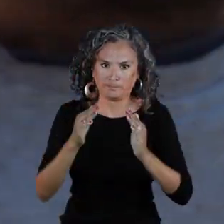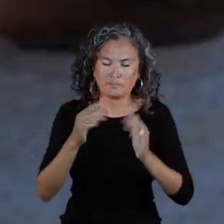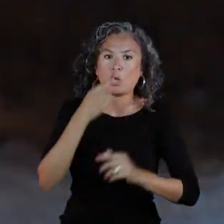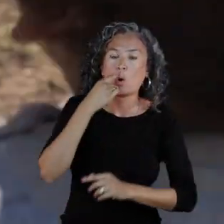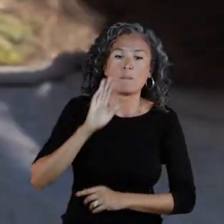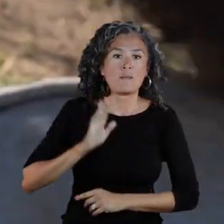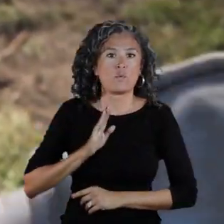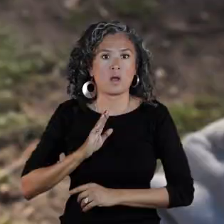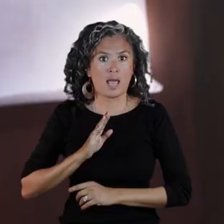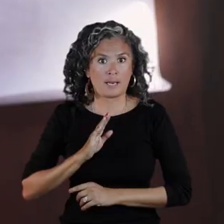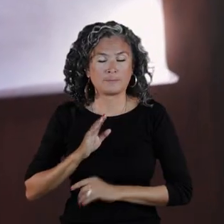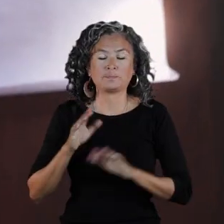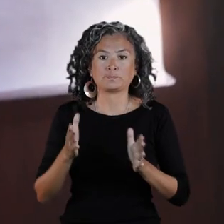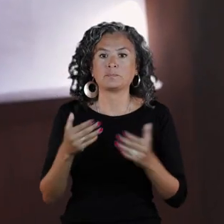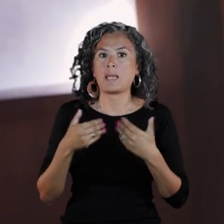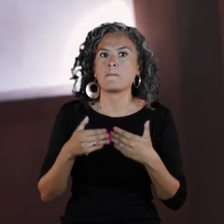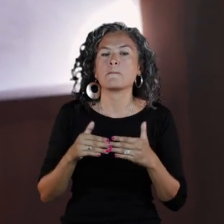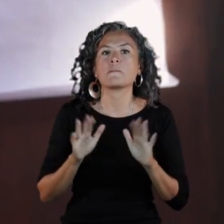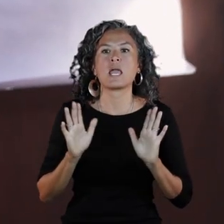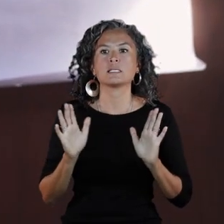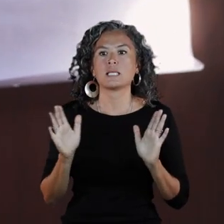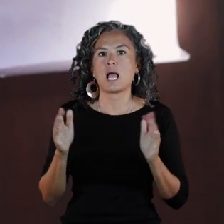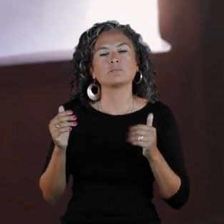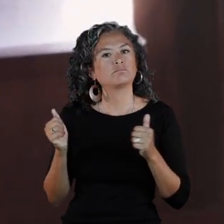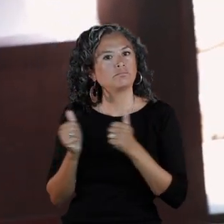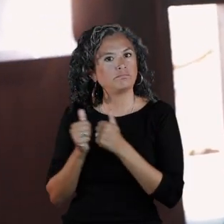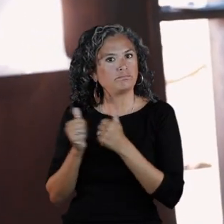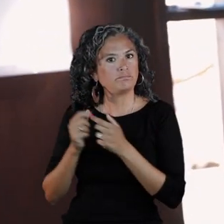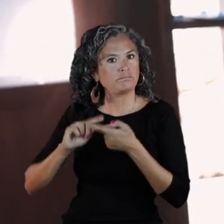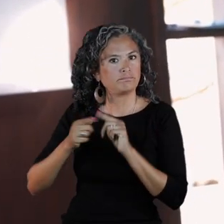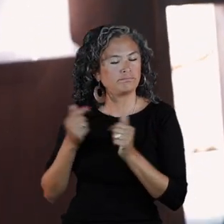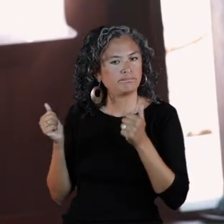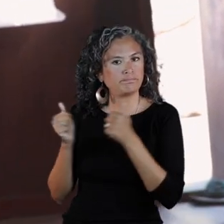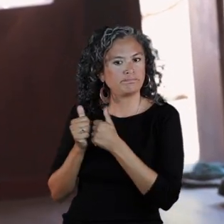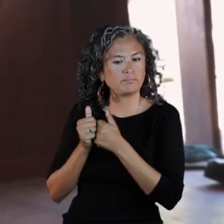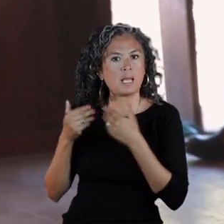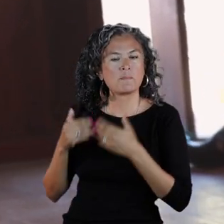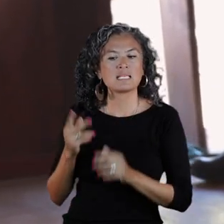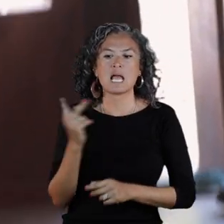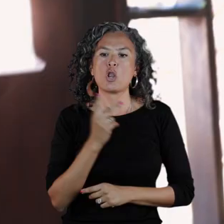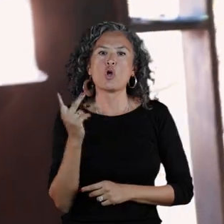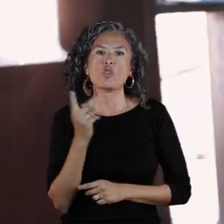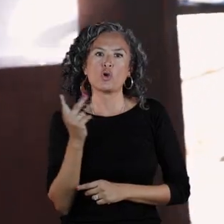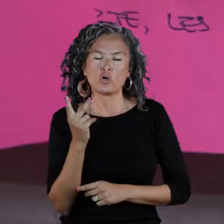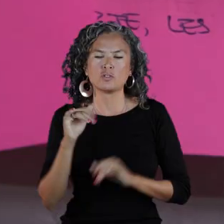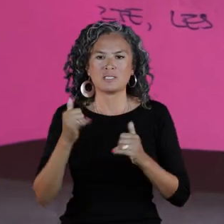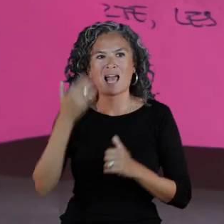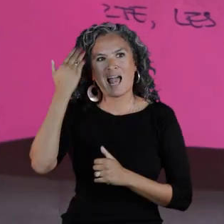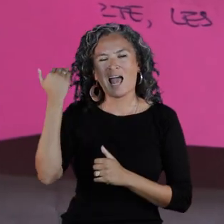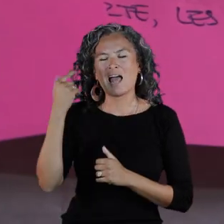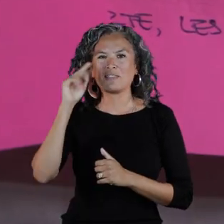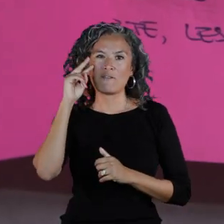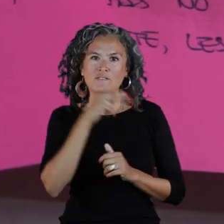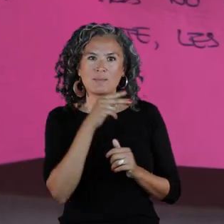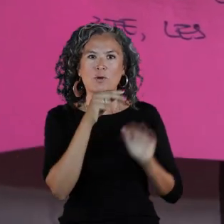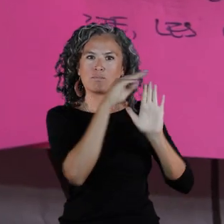Cuando un hombre y una mujer empiezan una relación, tienen los dos como lo vimos